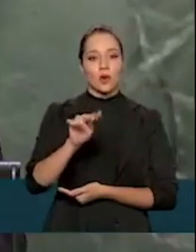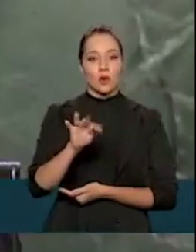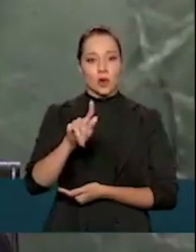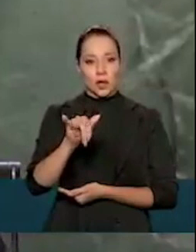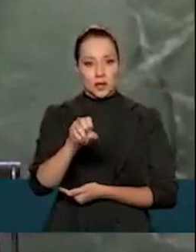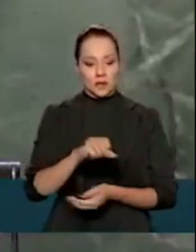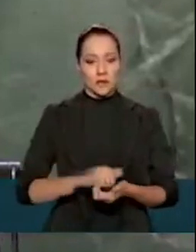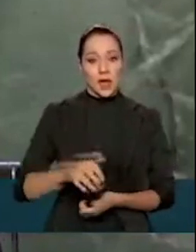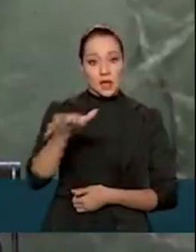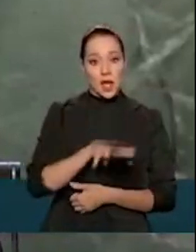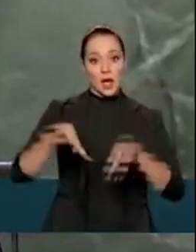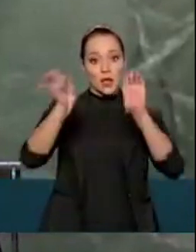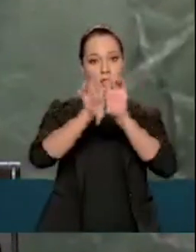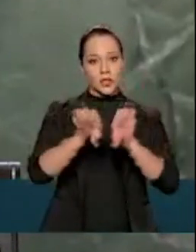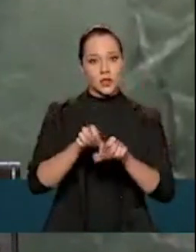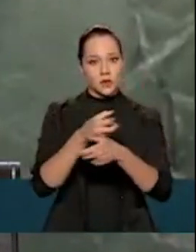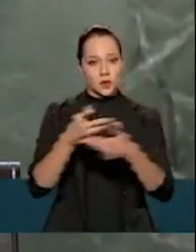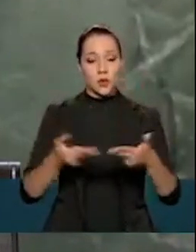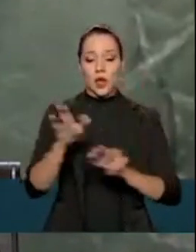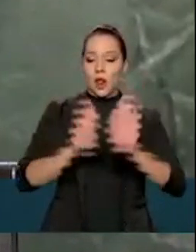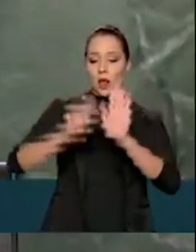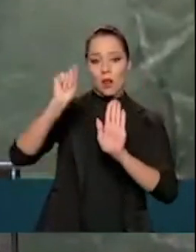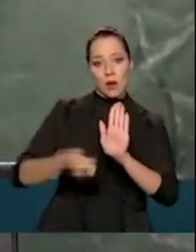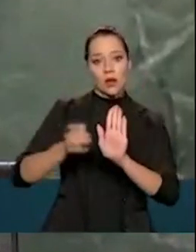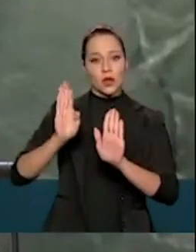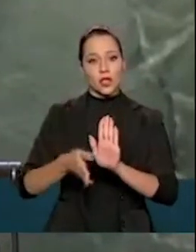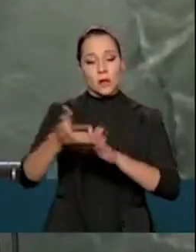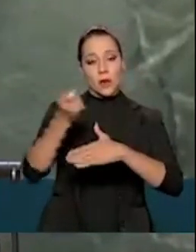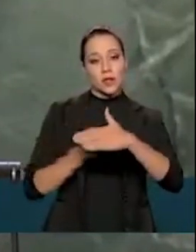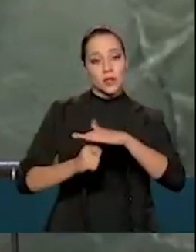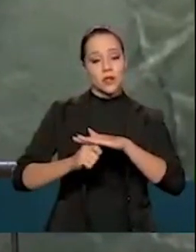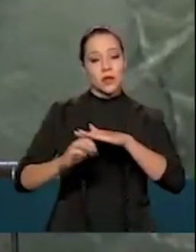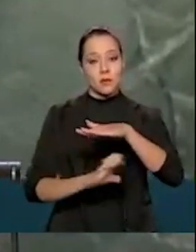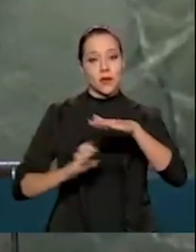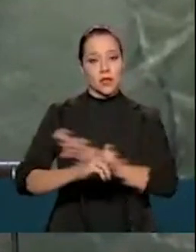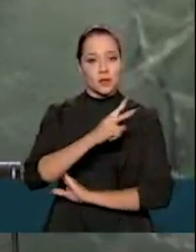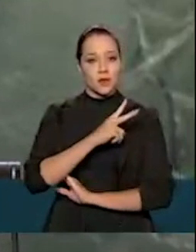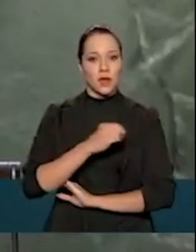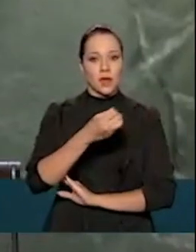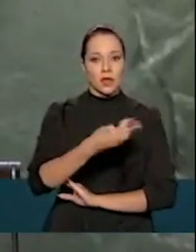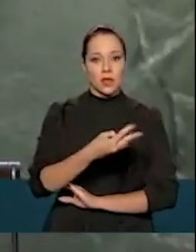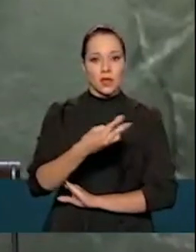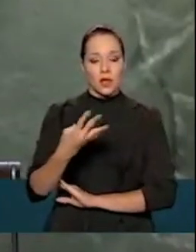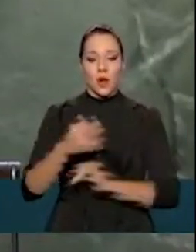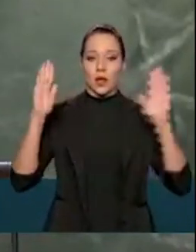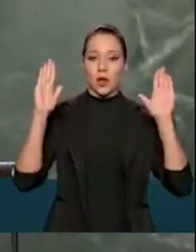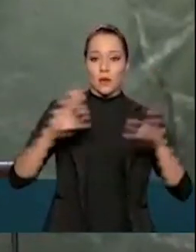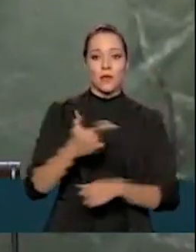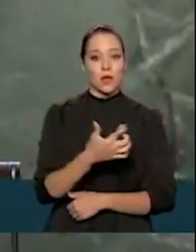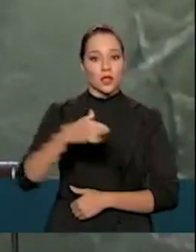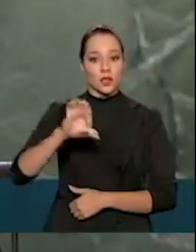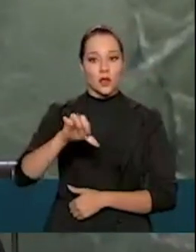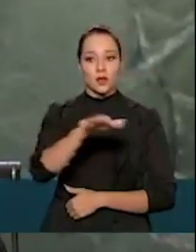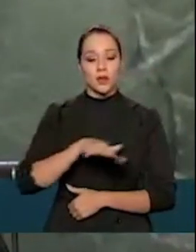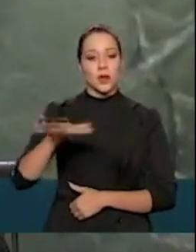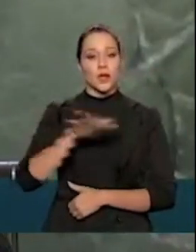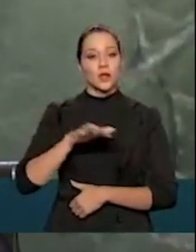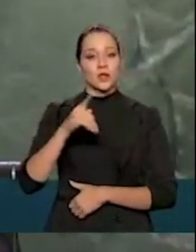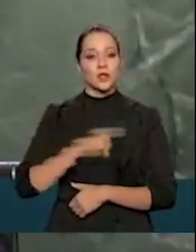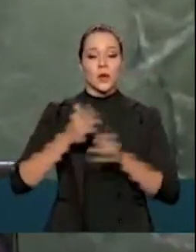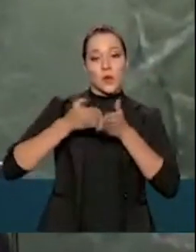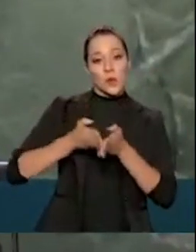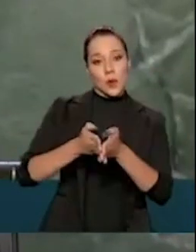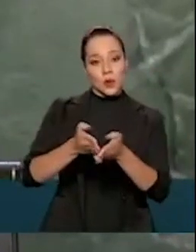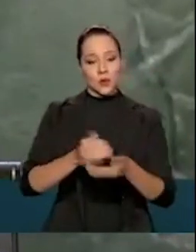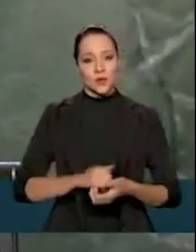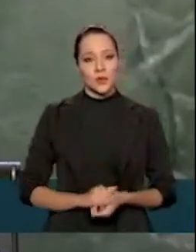e nada de estrutura levamos Paraíso injetiva privada 34 aeroportos e 29 terminais Portuários já